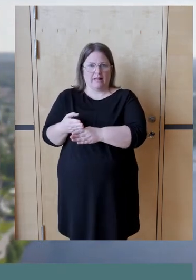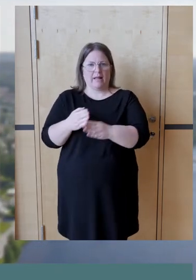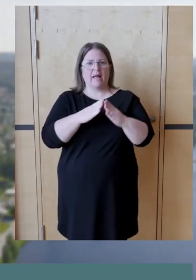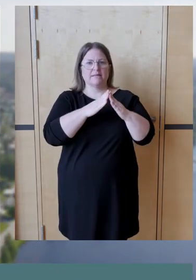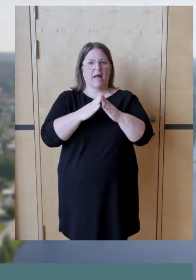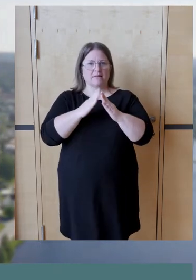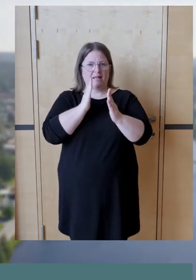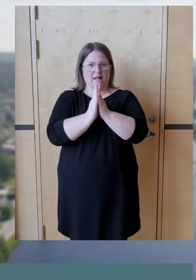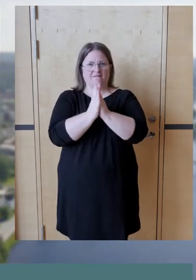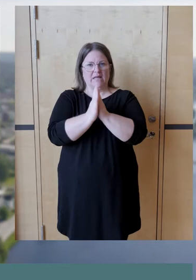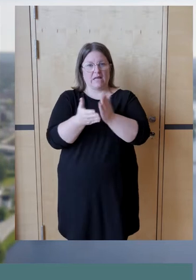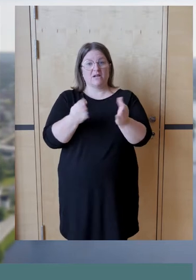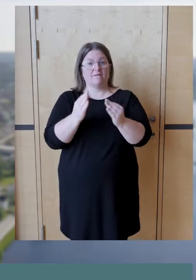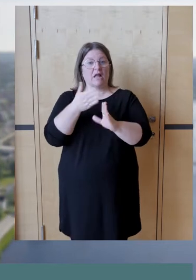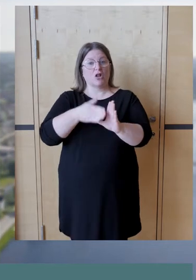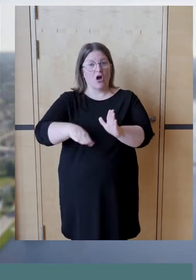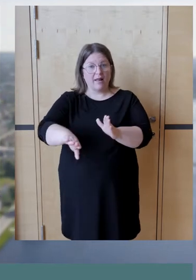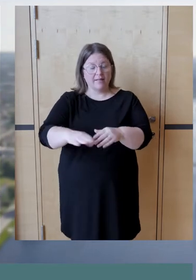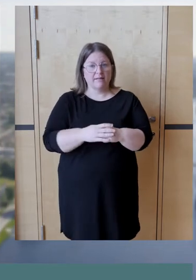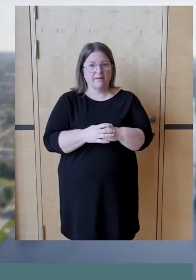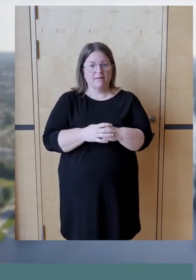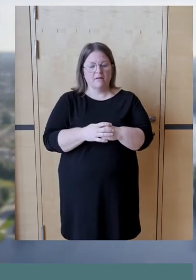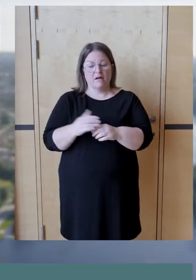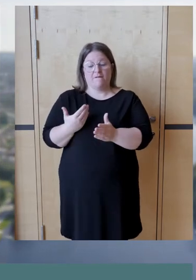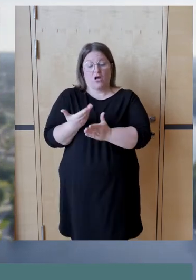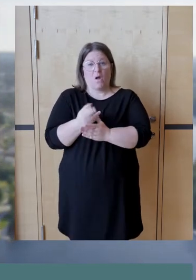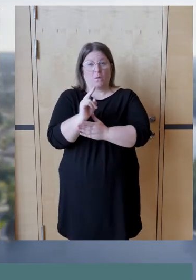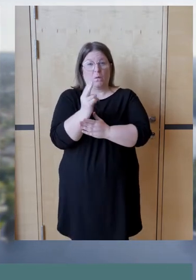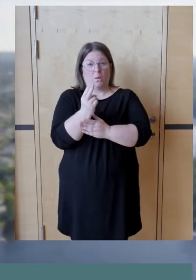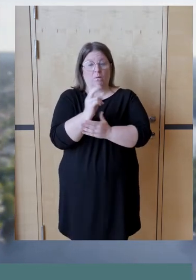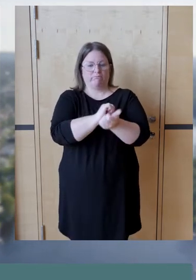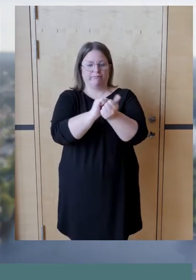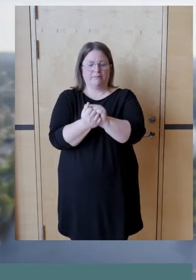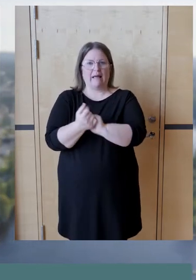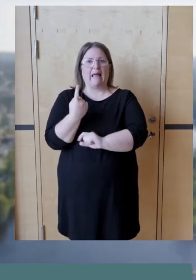Okej förslaget att vi ska gå över till en zonindelning för hela lokaltrafiken